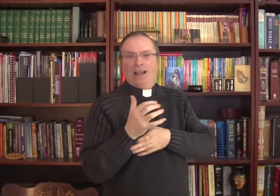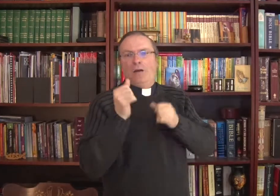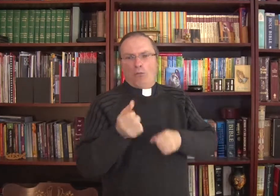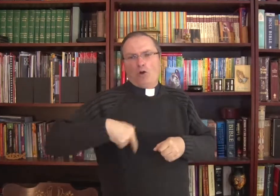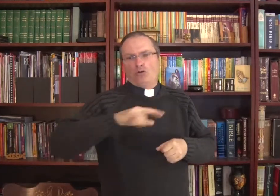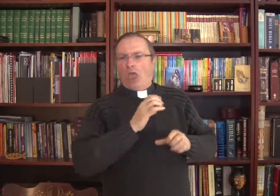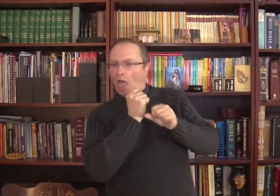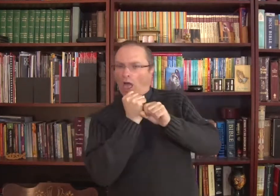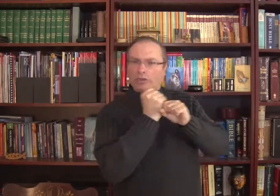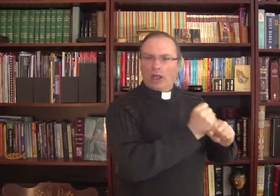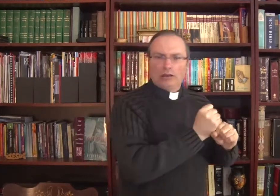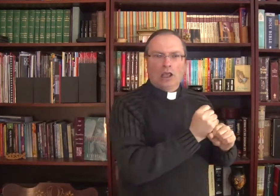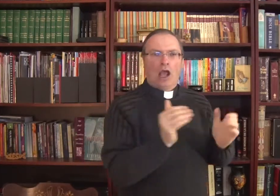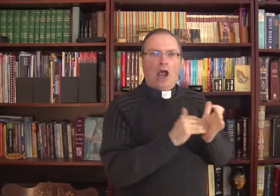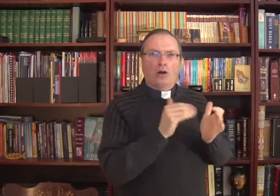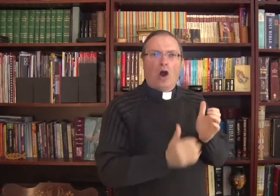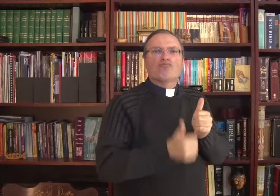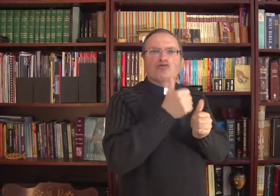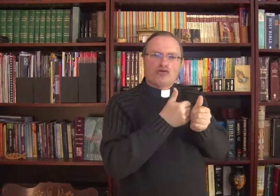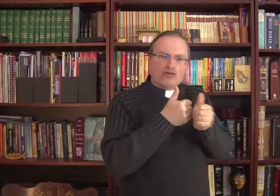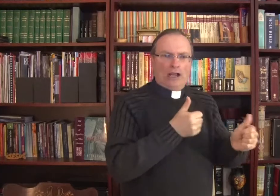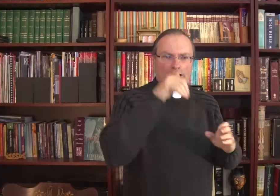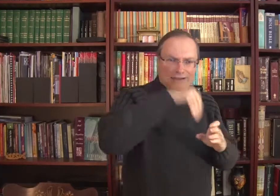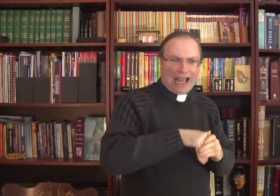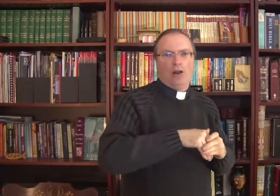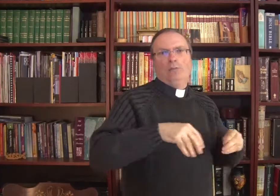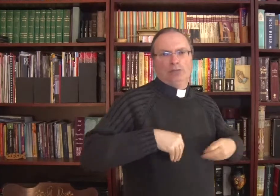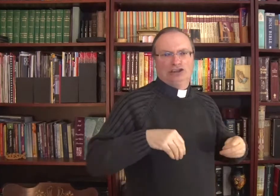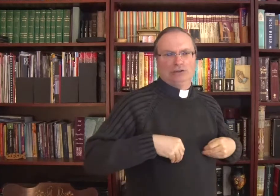peuvent nous entraîner encore plus loin dans le péché,